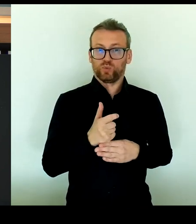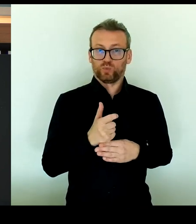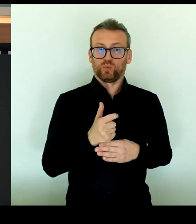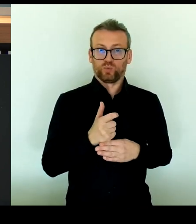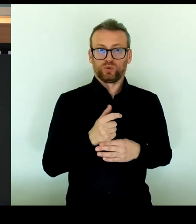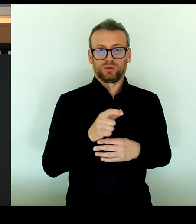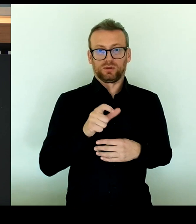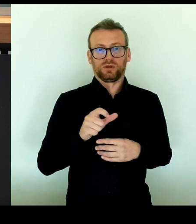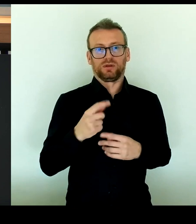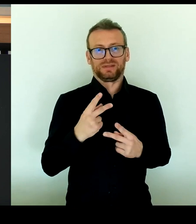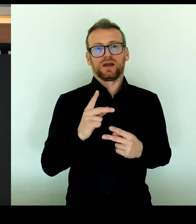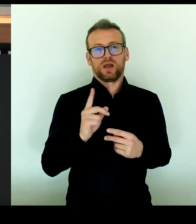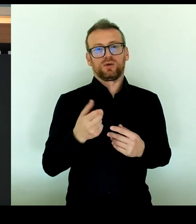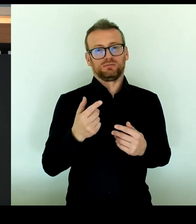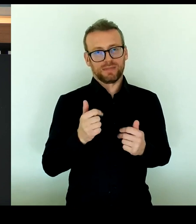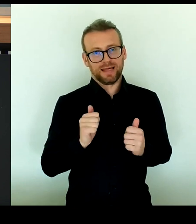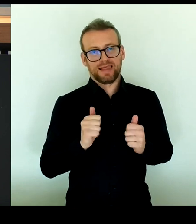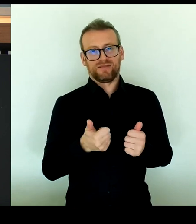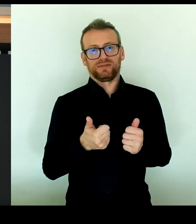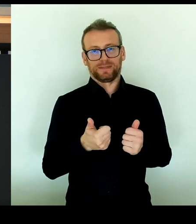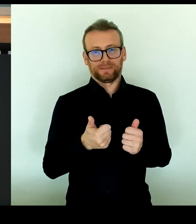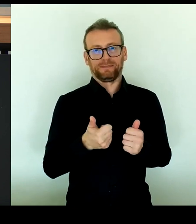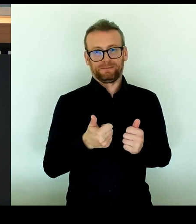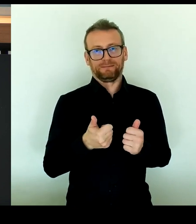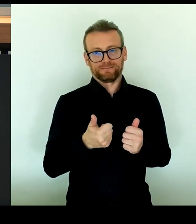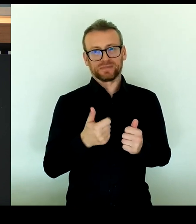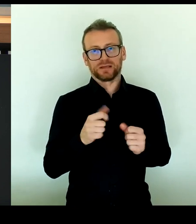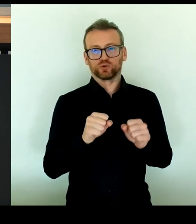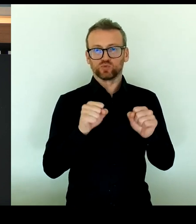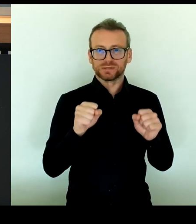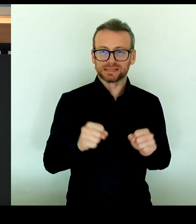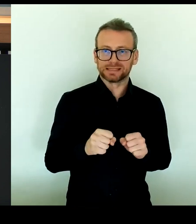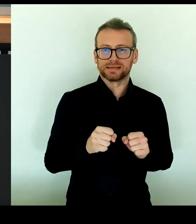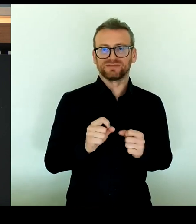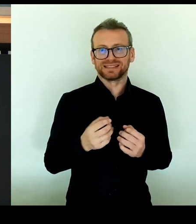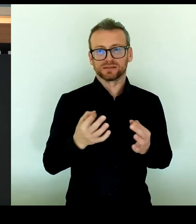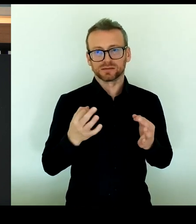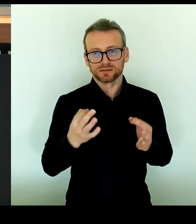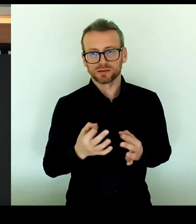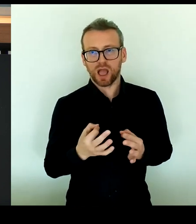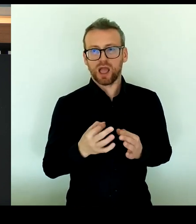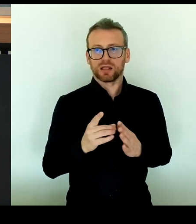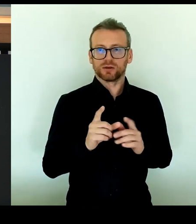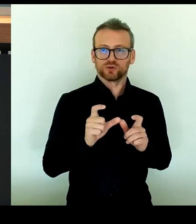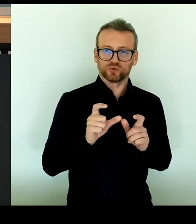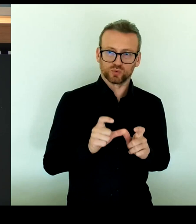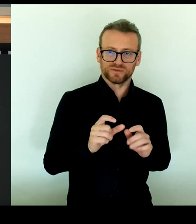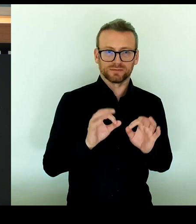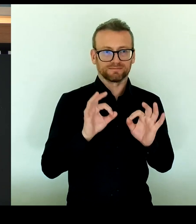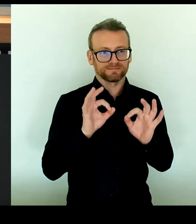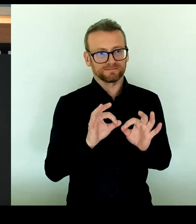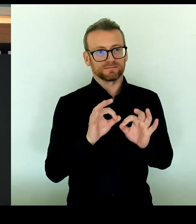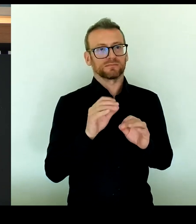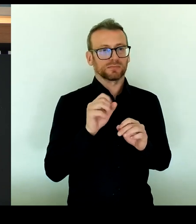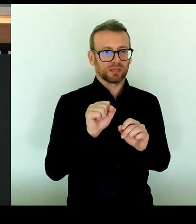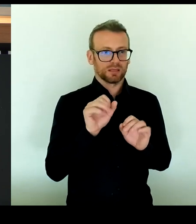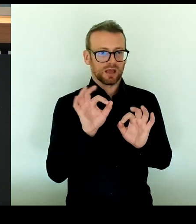was mit personenbezogenen Daten geschieht und ob eigene Zwecke durch die Diensteanbieter:innen verfolgt werden.